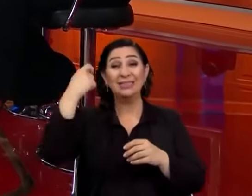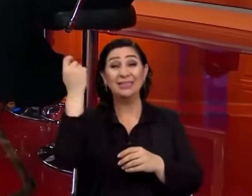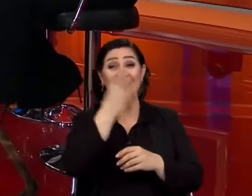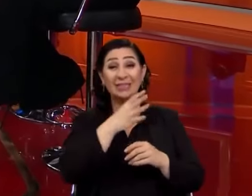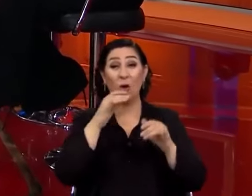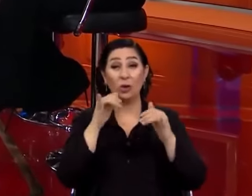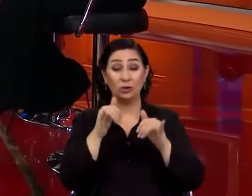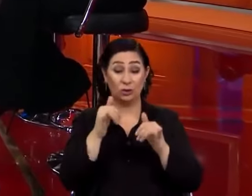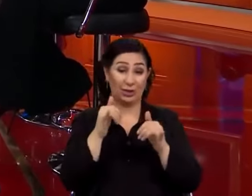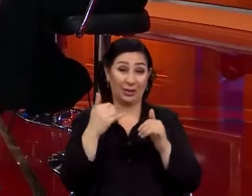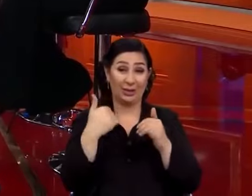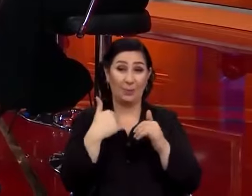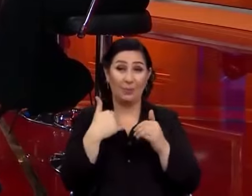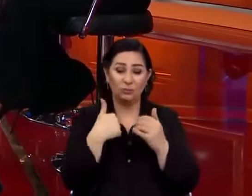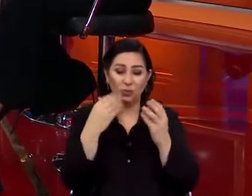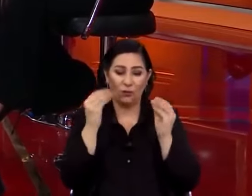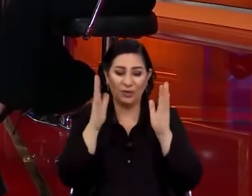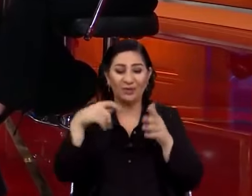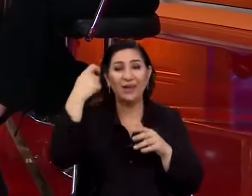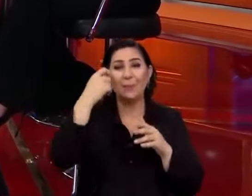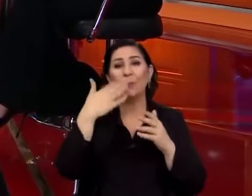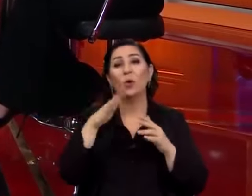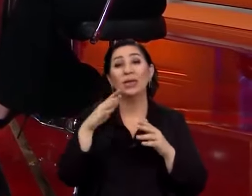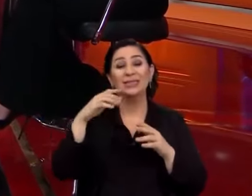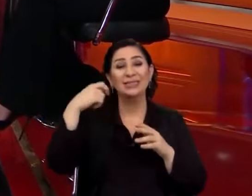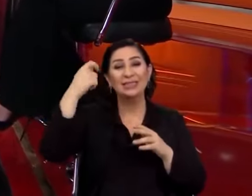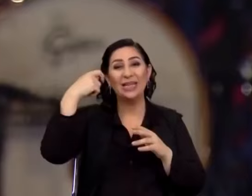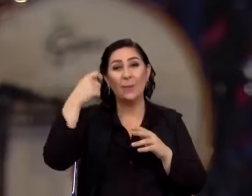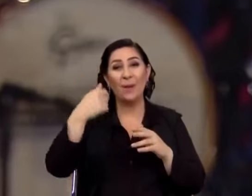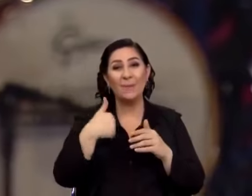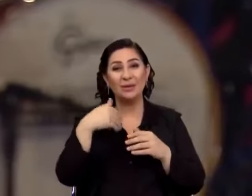Çünkü çok fazla benim mesela çok fazla filmim yok sinema filmi benim için